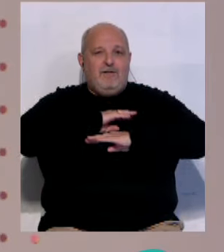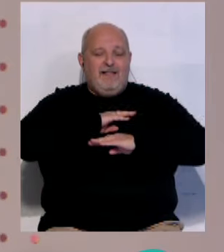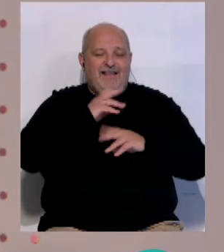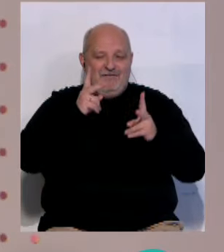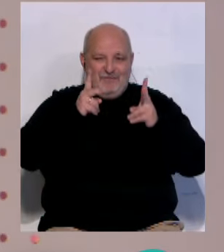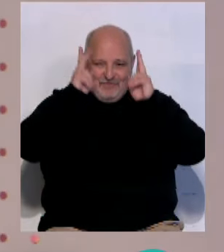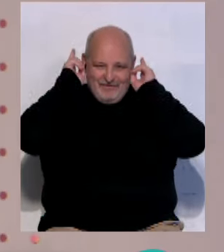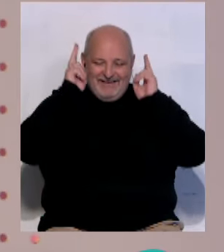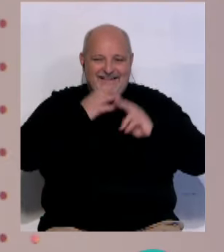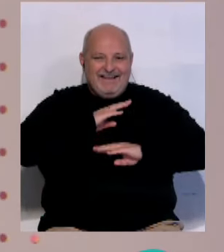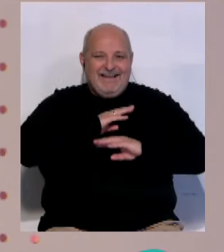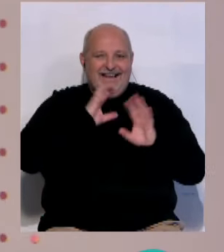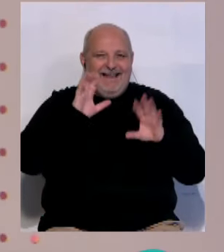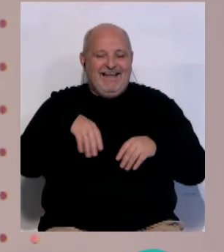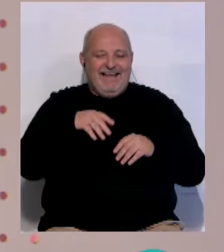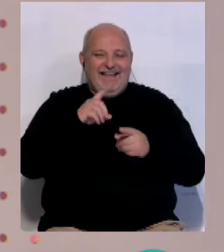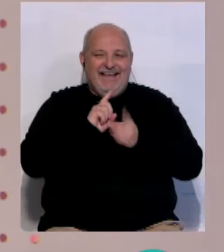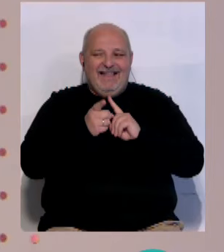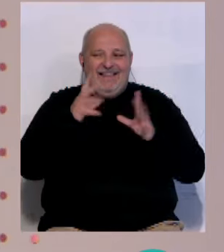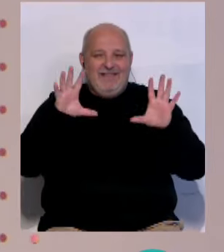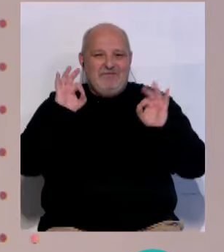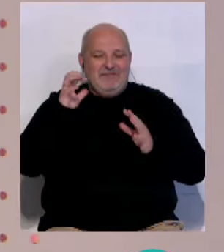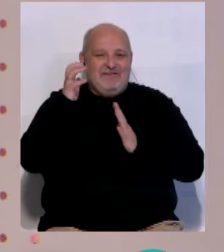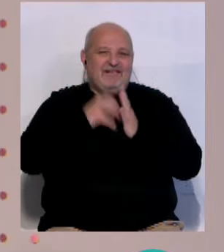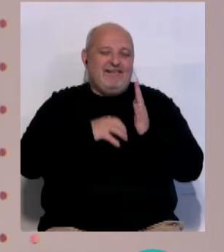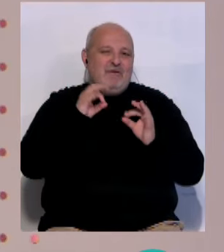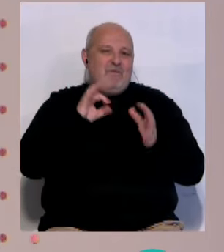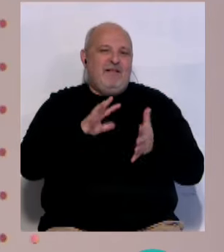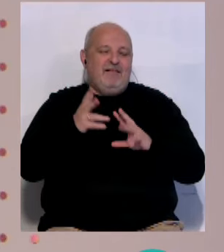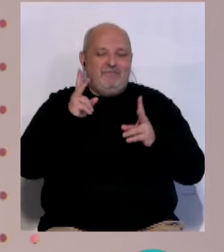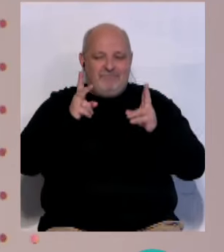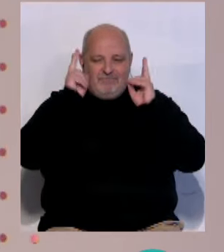su nombre diciendo su nombre te hacían un 10% y digo Pues nada se Rapado yo me rapo también